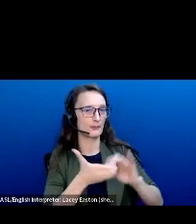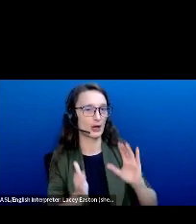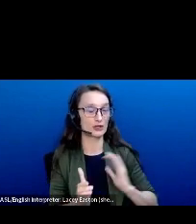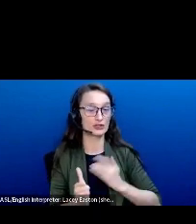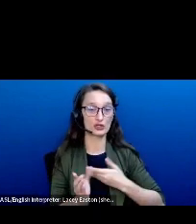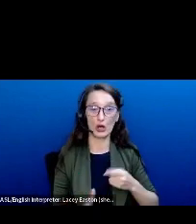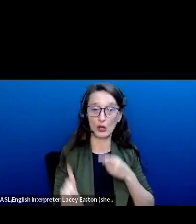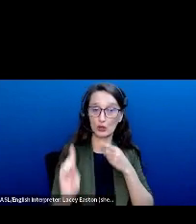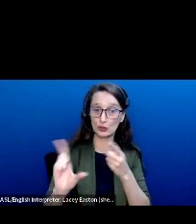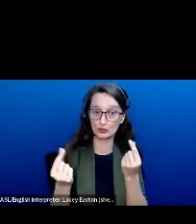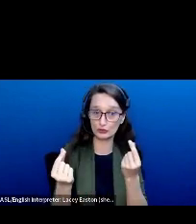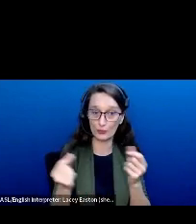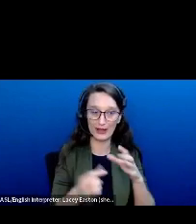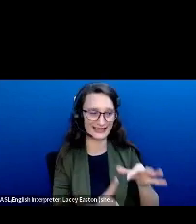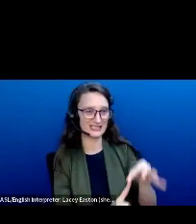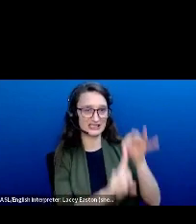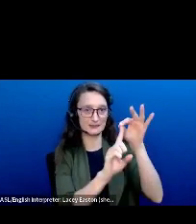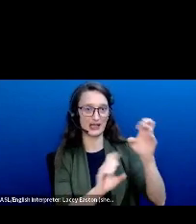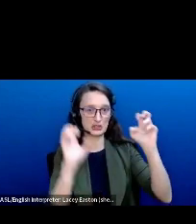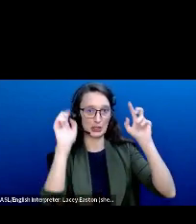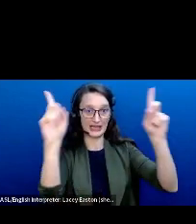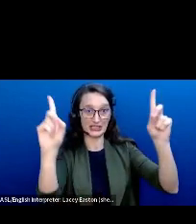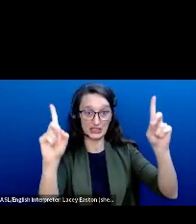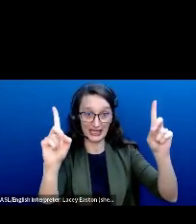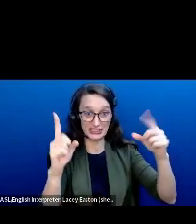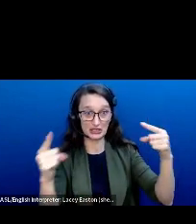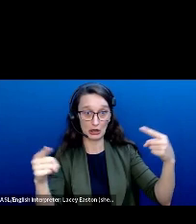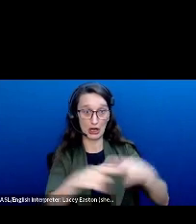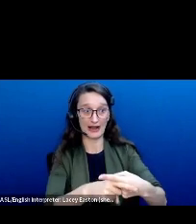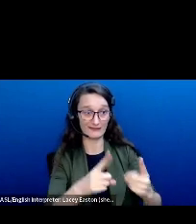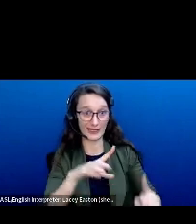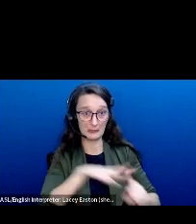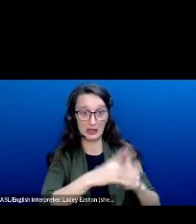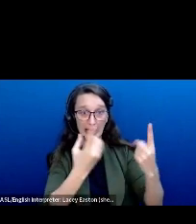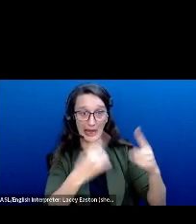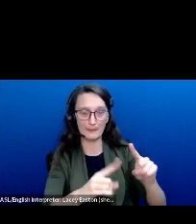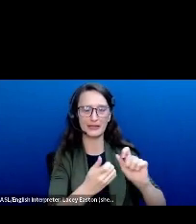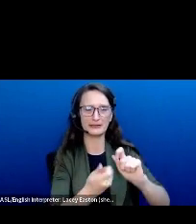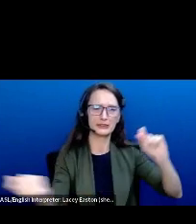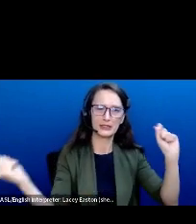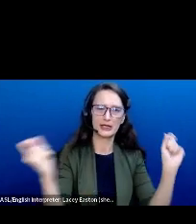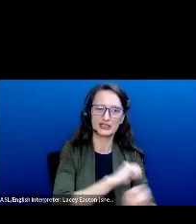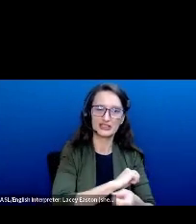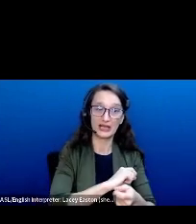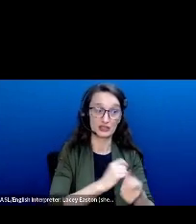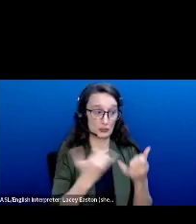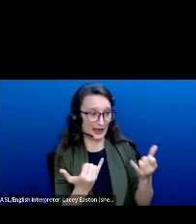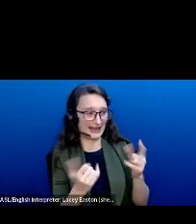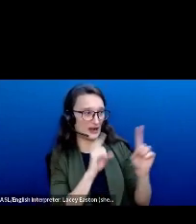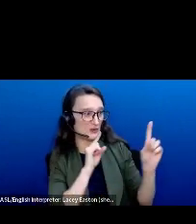la forma en que se manejan los conflictos de educación especial en California, pasando de la reacción a la prevención.